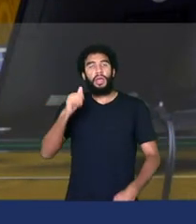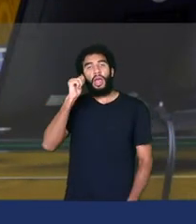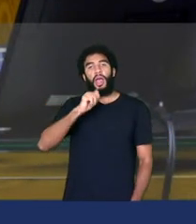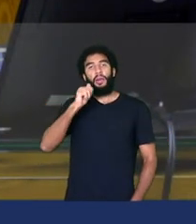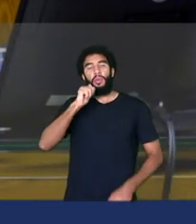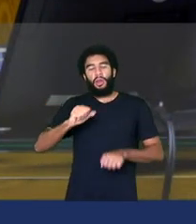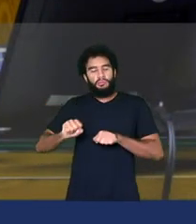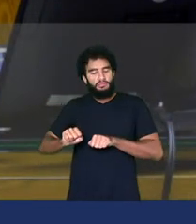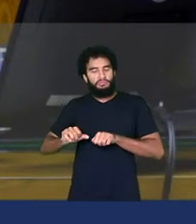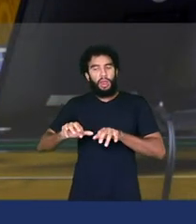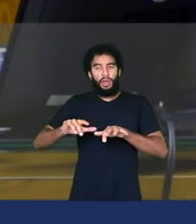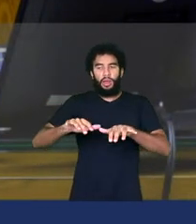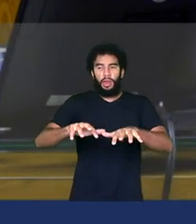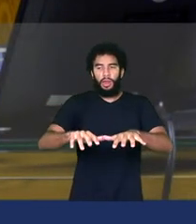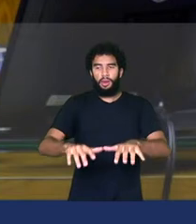NECESSITAM DA PRESENÇA DA MULHER. VAMOS OUVIR AGORA, COM